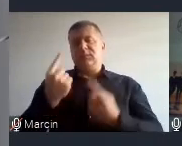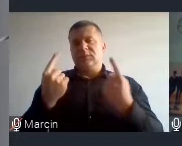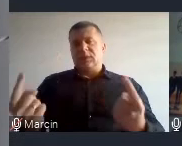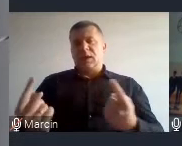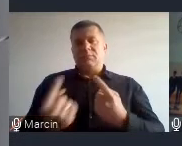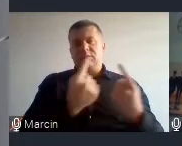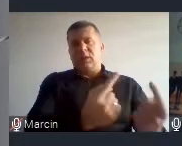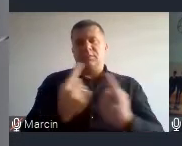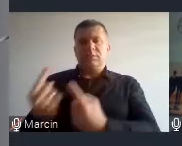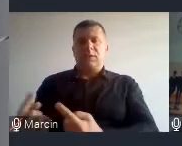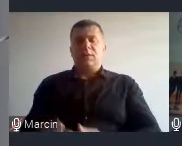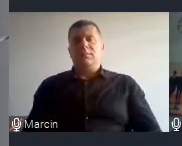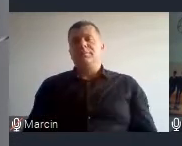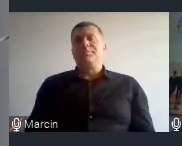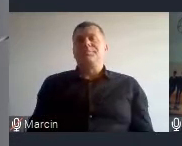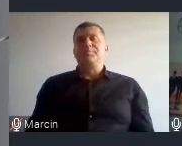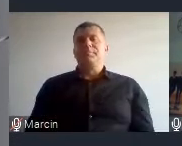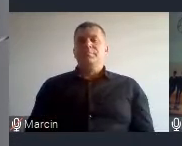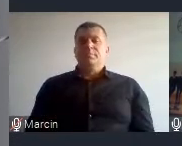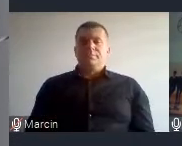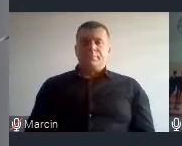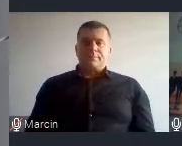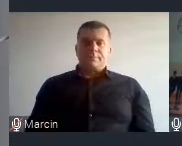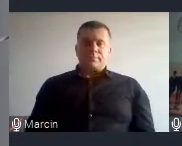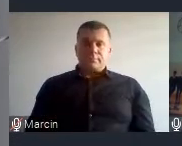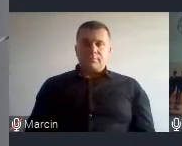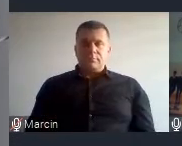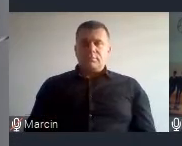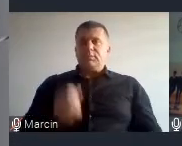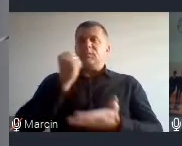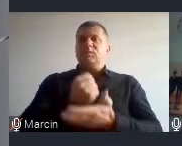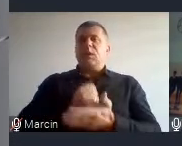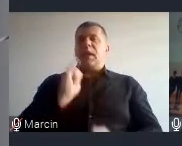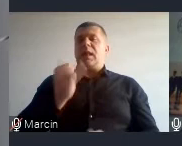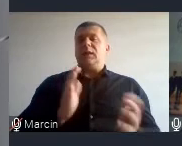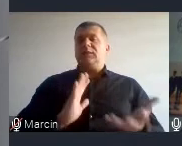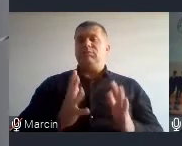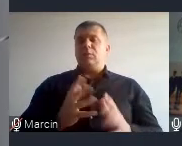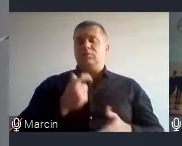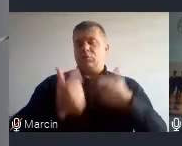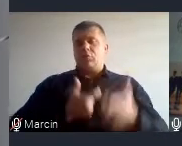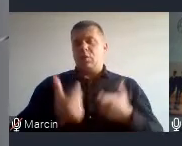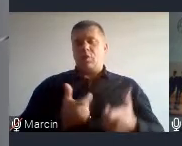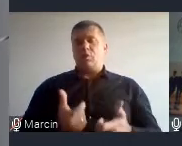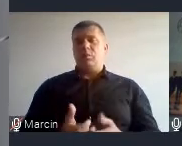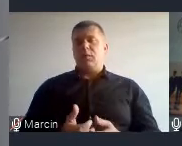Każdy podmiot, który jest w tym kontekście niezależny, odrębny, będzie dokonywał szacowania odrębnie.